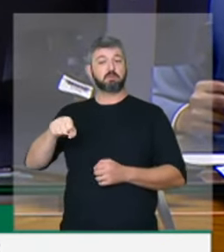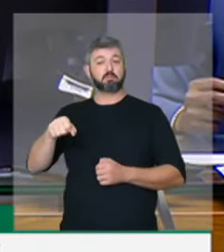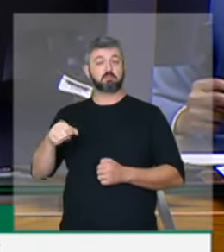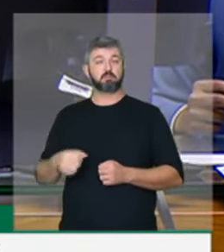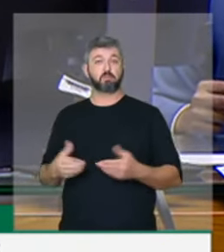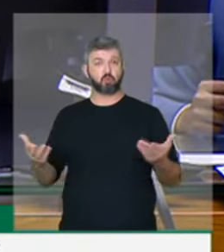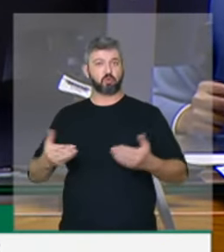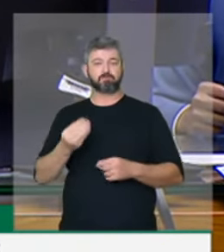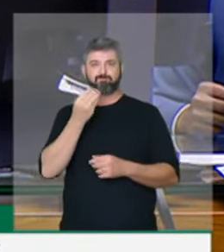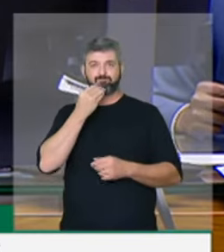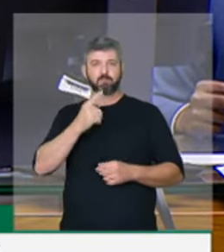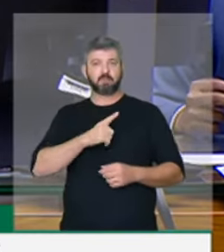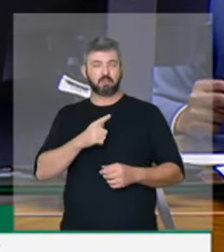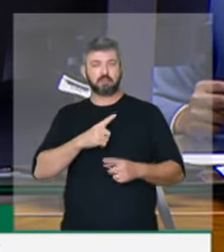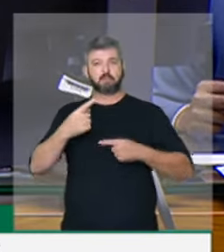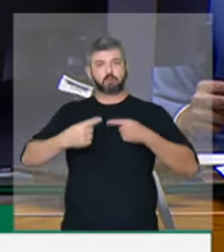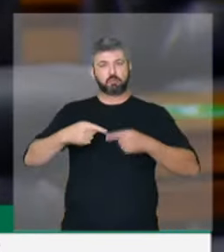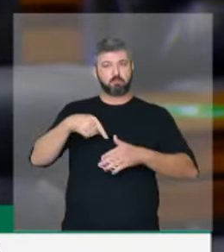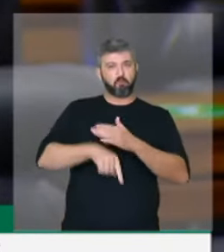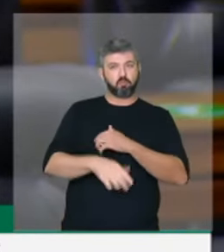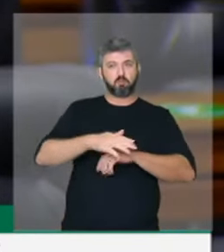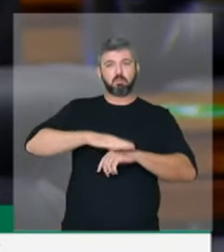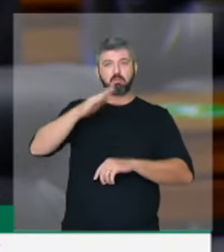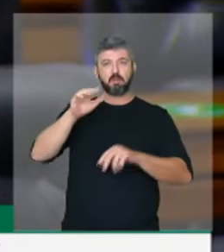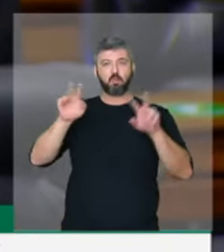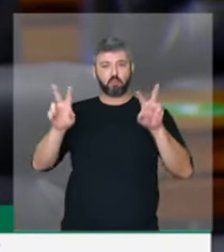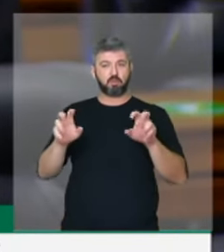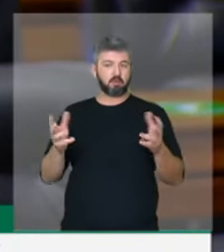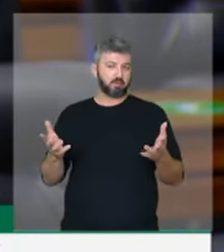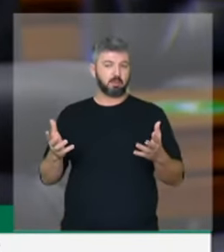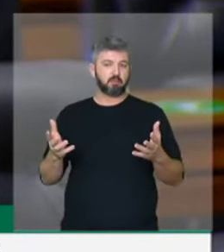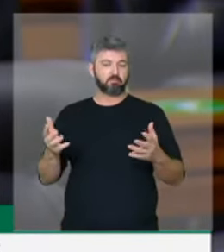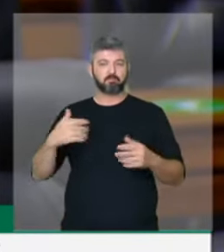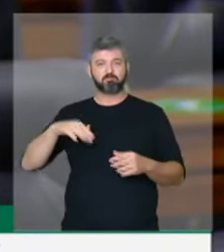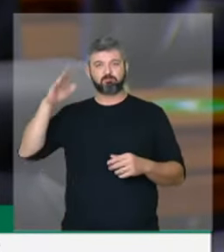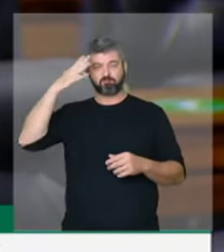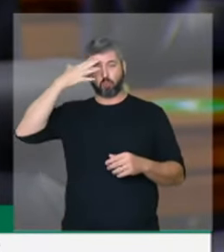PROFUNDAMENTE O TEMA E ENTENDEMOS QUE... ALÉM DAS VACINAS É A LUZ NO FINAL DO